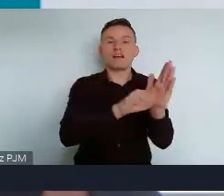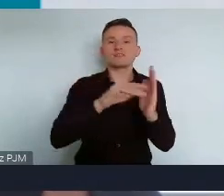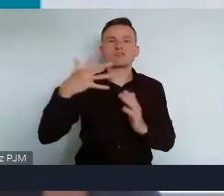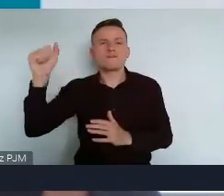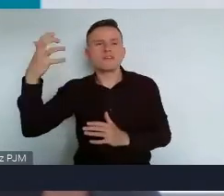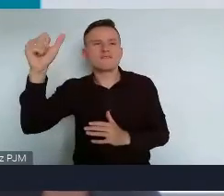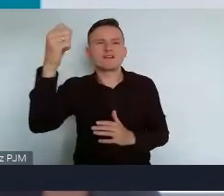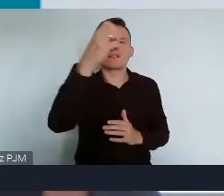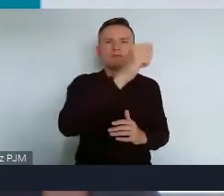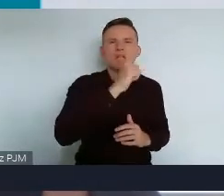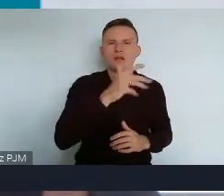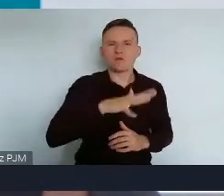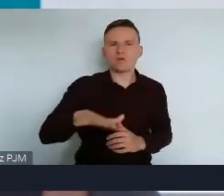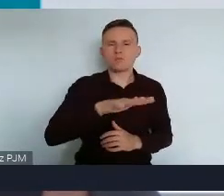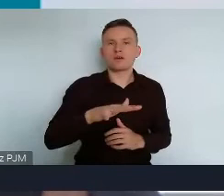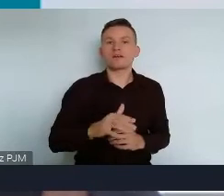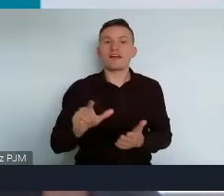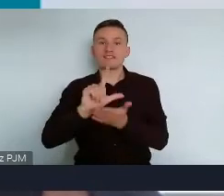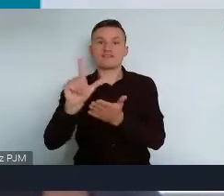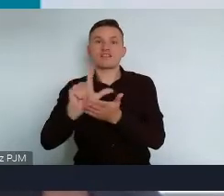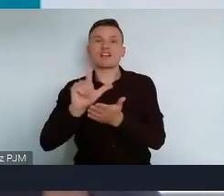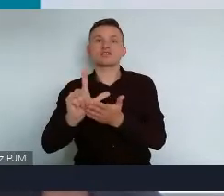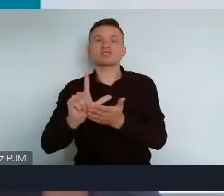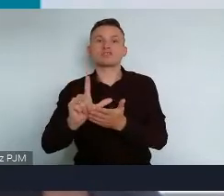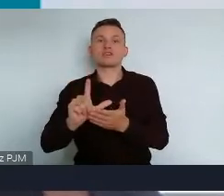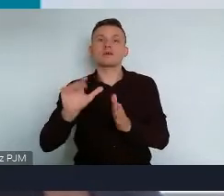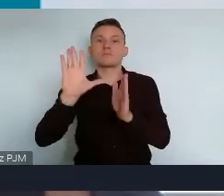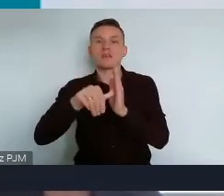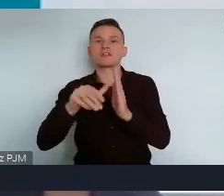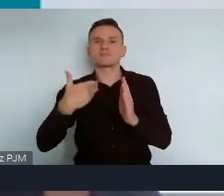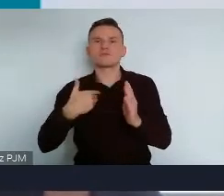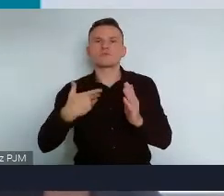oraz 12 miast stowarzyszonych z Unią Europejską.